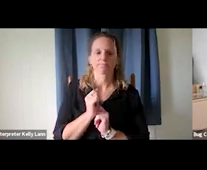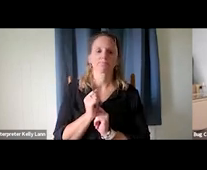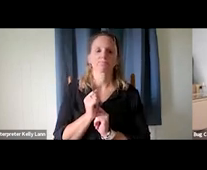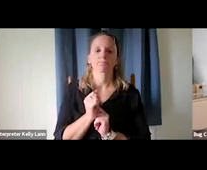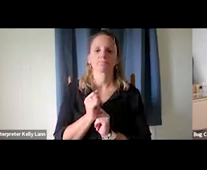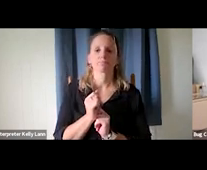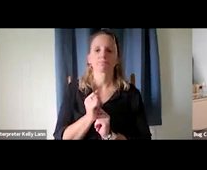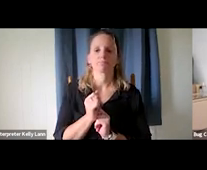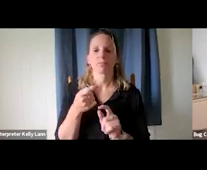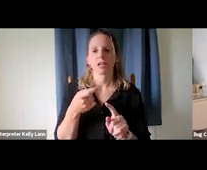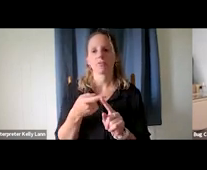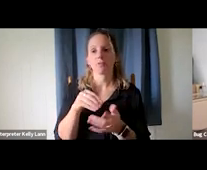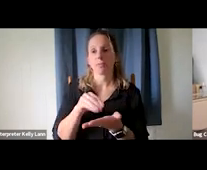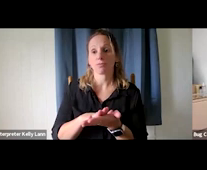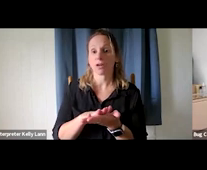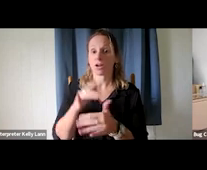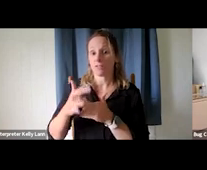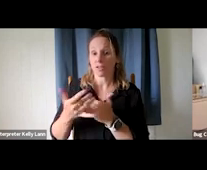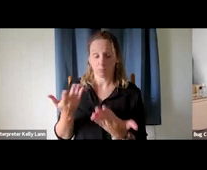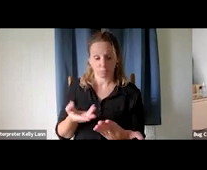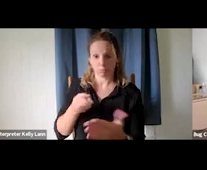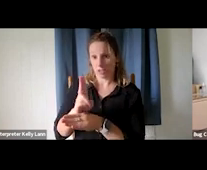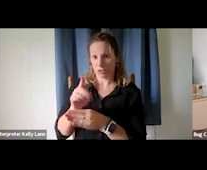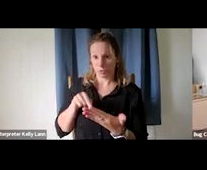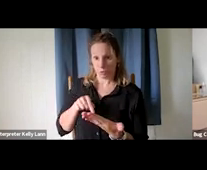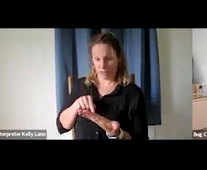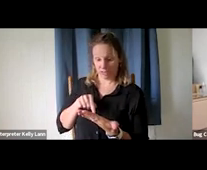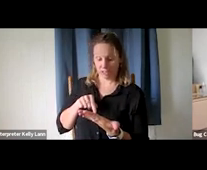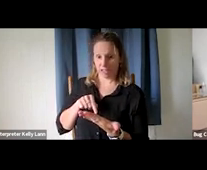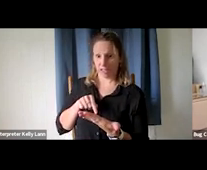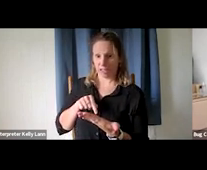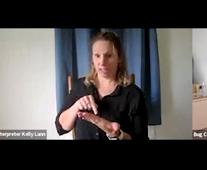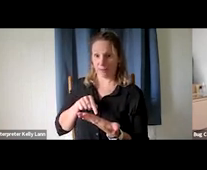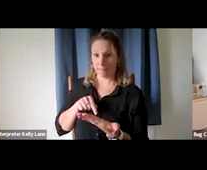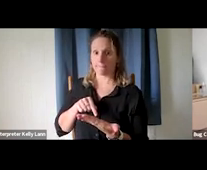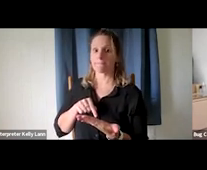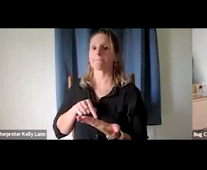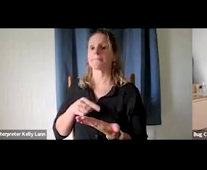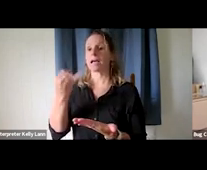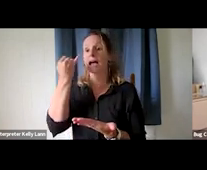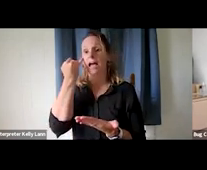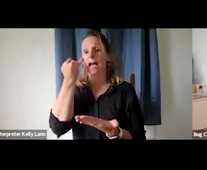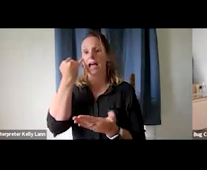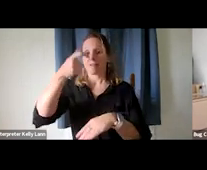Citamos el expediente siempre que esté disponible. Especialmente si hay... Ya hemos hablado de esto, especialmente si hay períodos de sobriedad